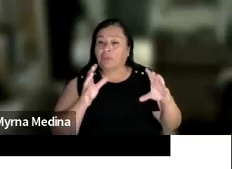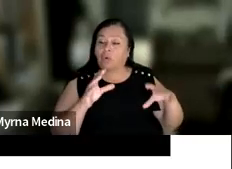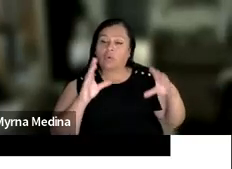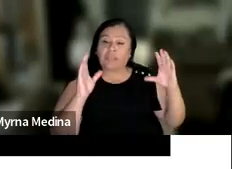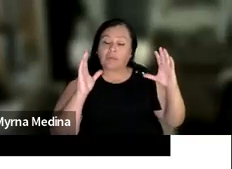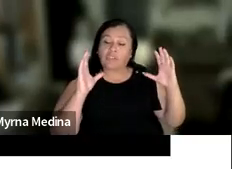Lo sienten muy intenso. Entonces, usualmente usan gafas o lentes oscuros.